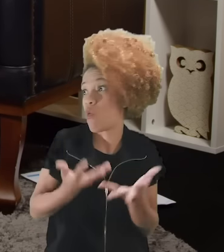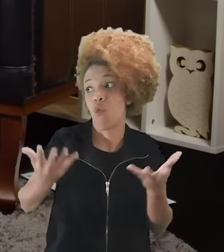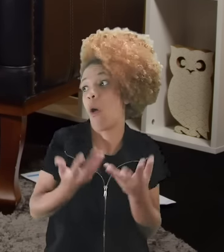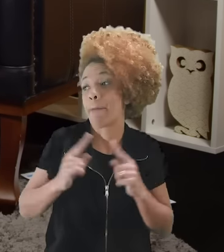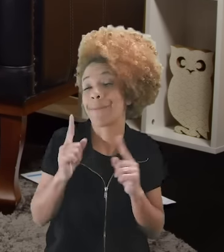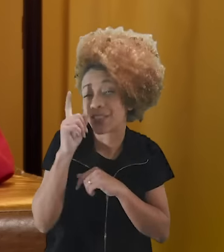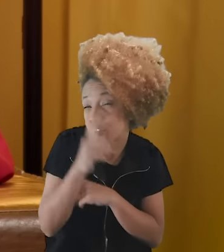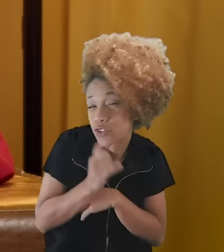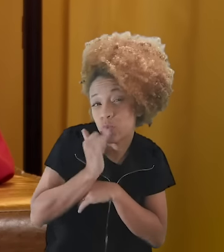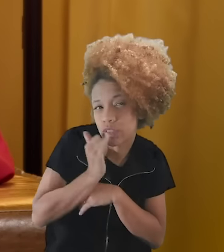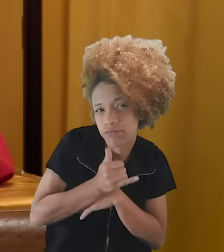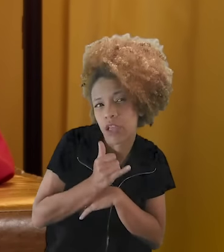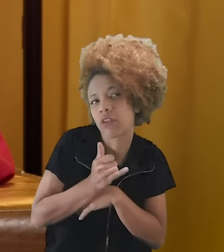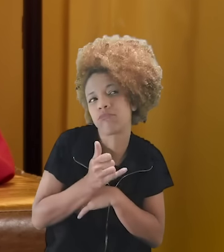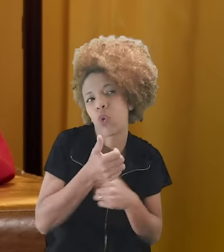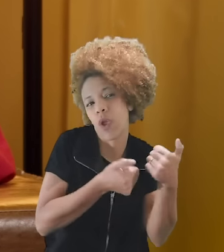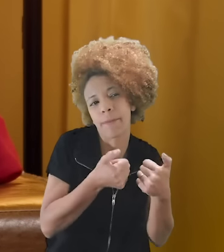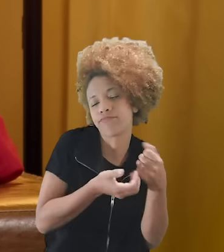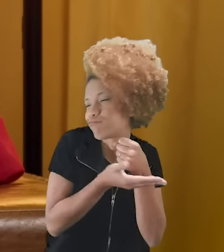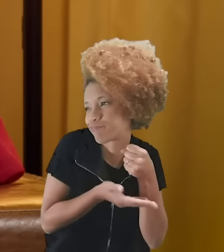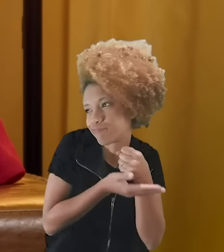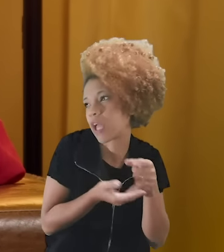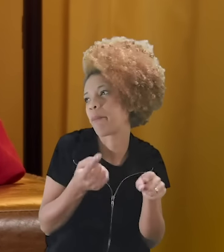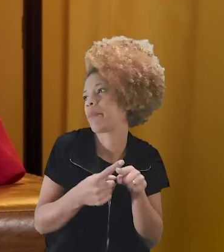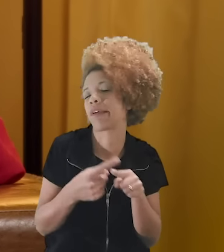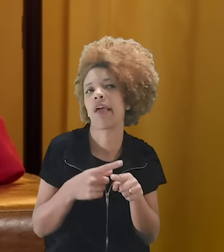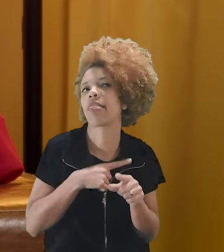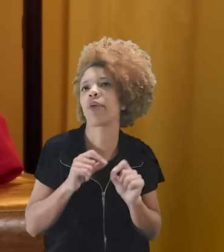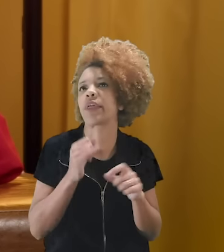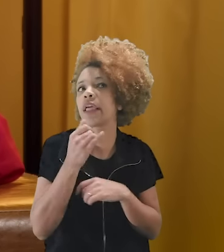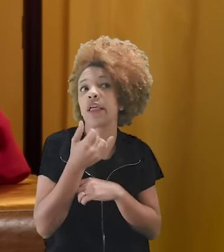mas é muito mais difícil você narrar um campeonato que é amador né porque tem as coisas que a gente